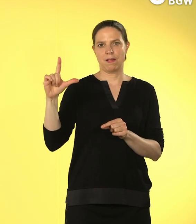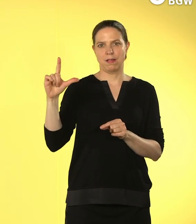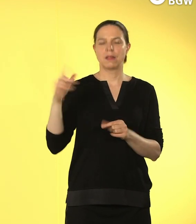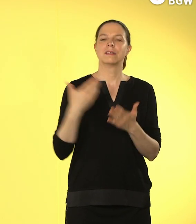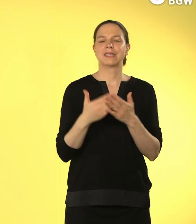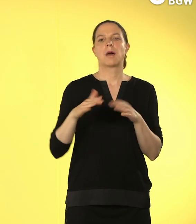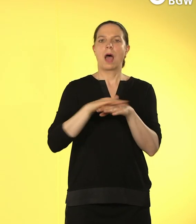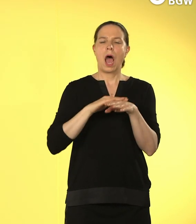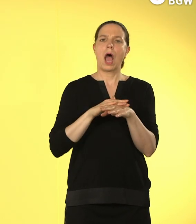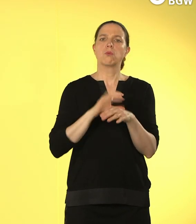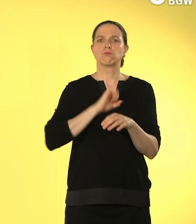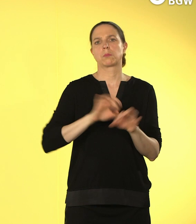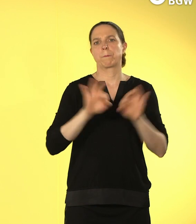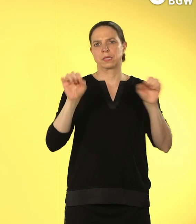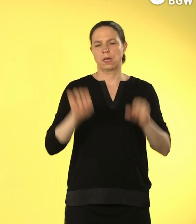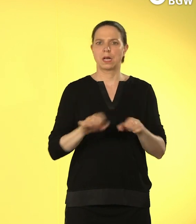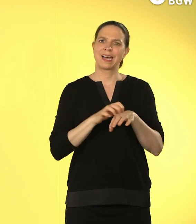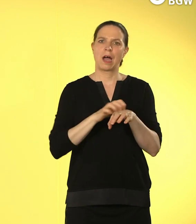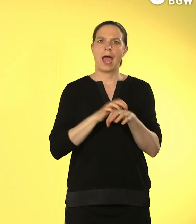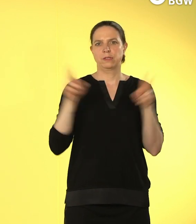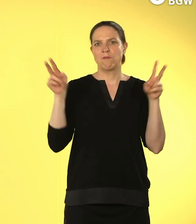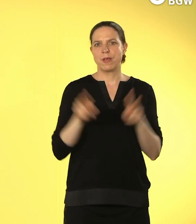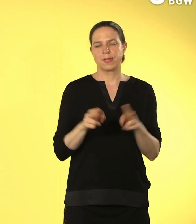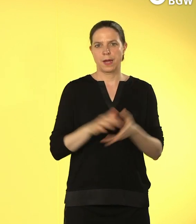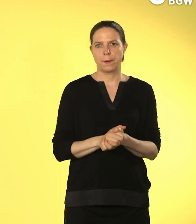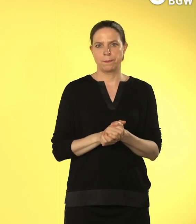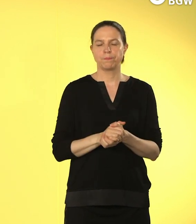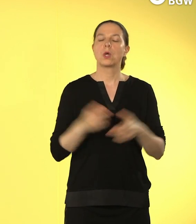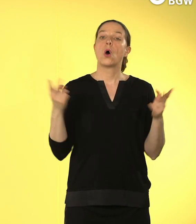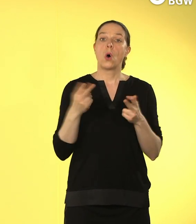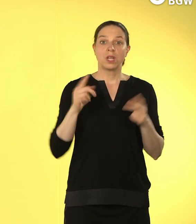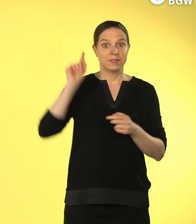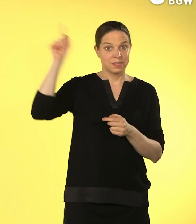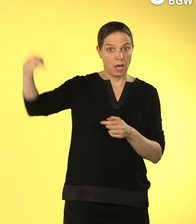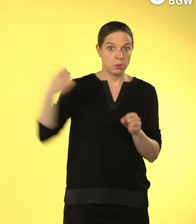Oder auch für den Garten-Außenbereich: Gefütterte Handschuhe im Winter sind wichtig,